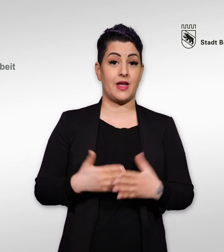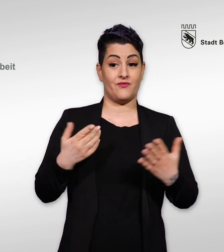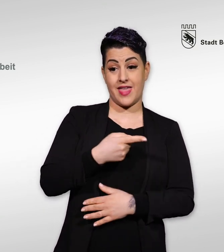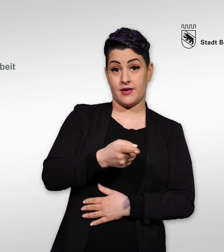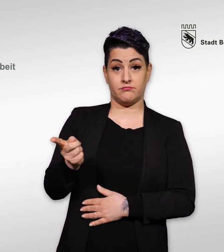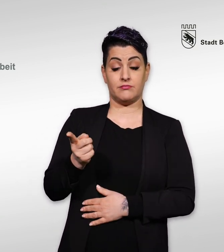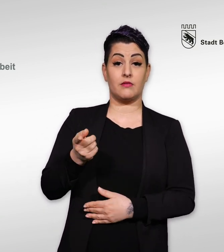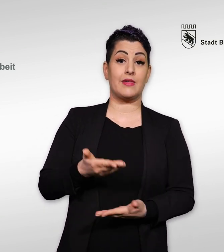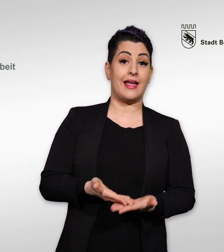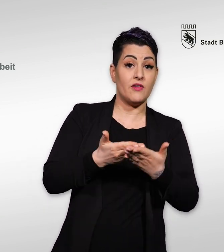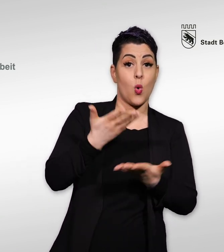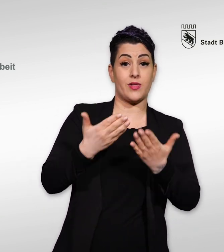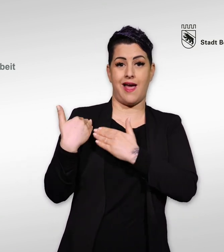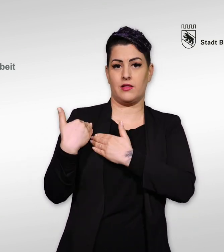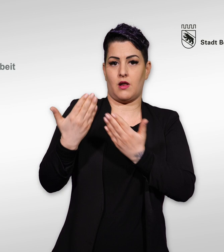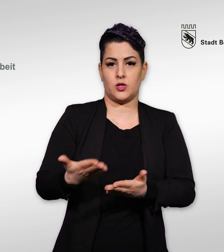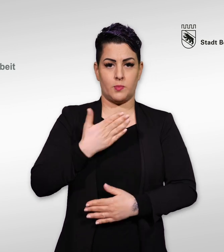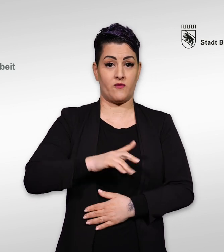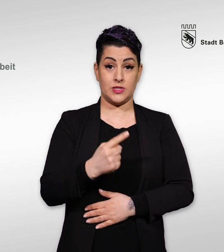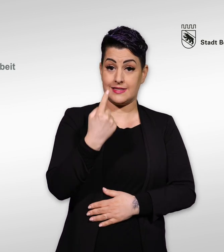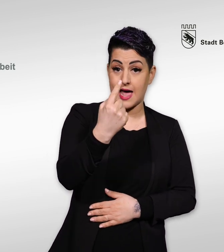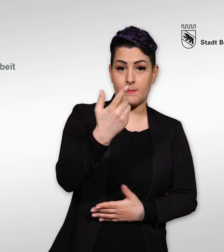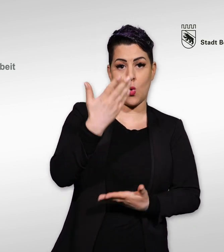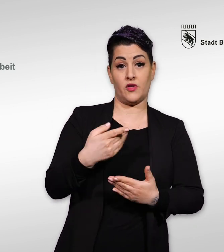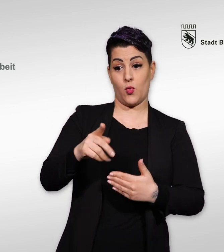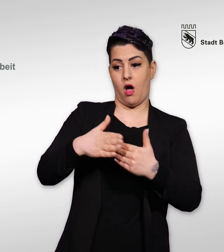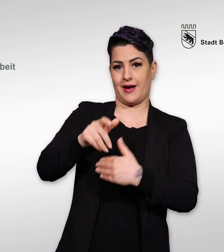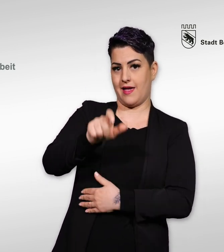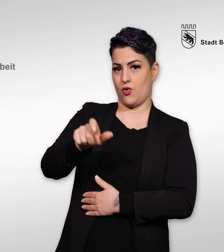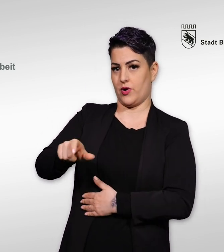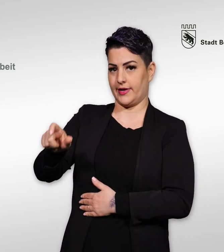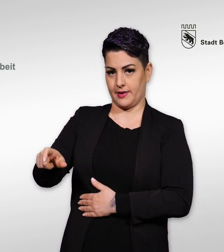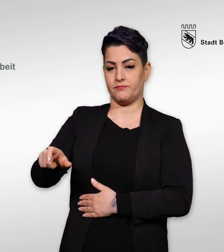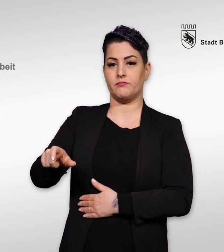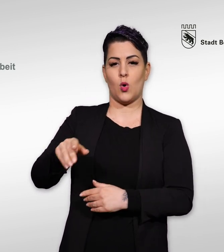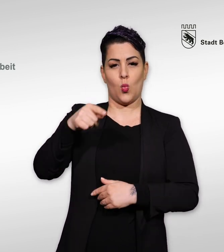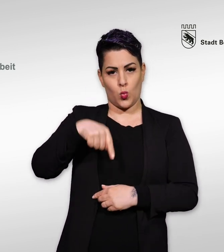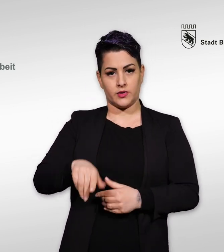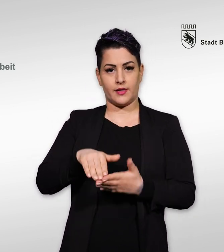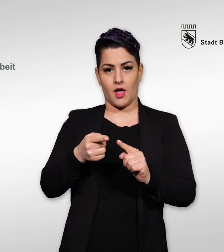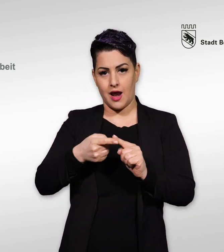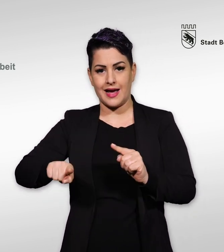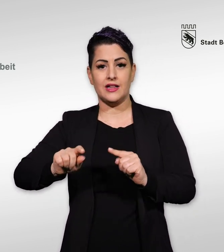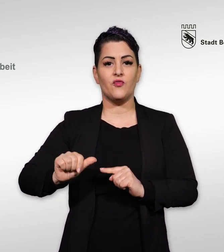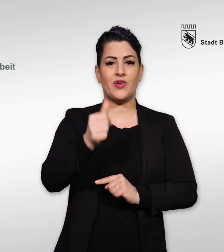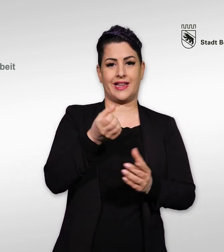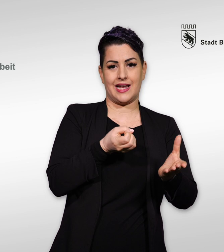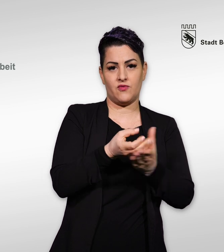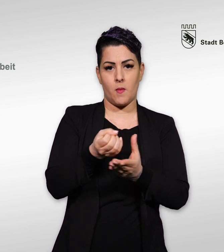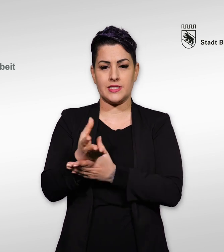Wer Hilfe oder Entlastung für sich oder Angehörige benötigt, findet im Link unter diesem Video relevante Informationen